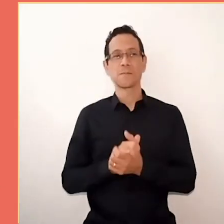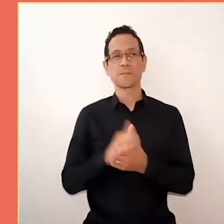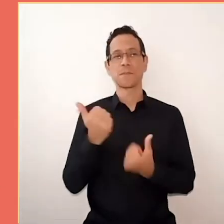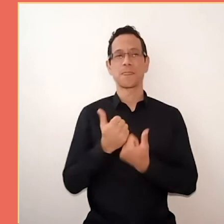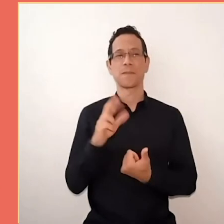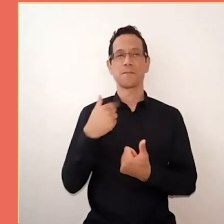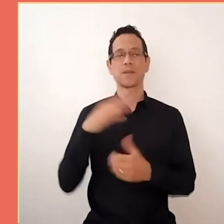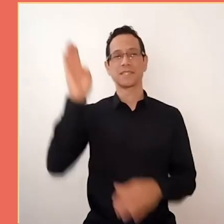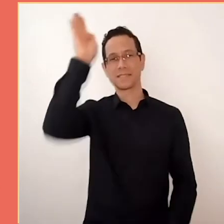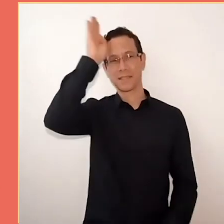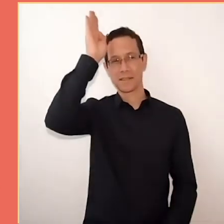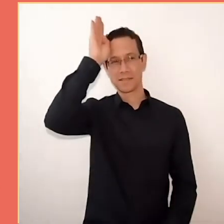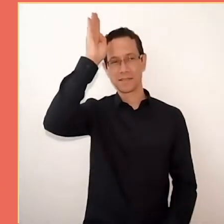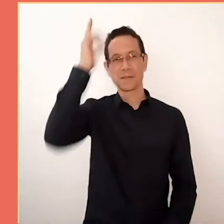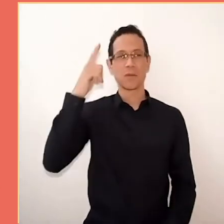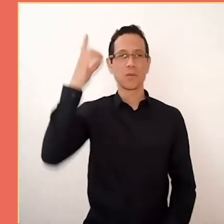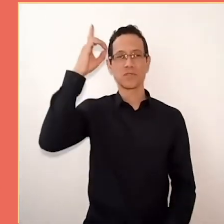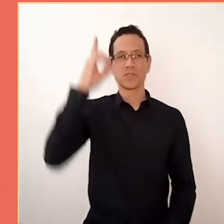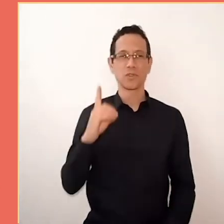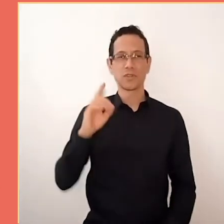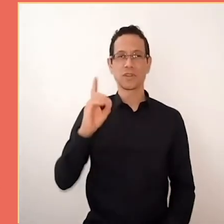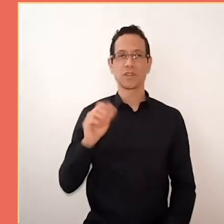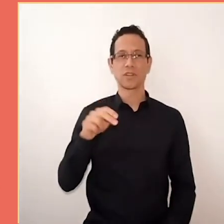em nome do nosso diretor Danilo Santos de Miranda,